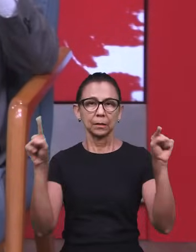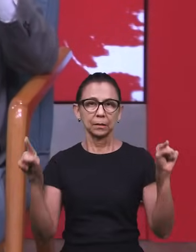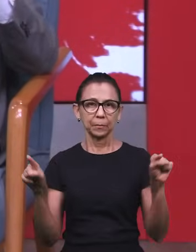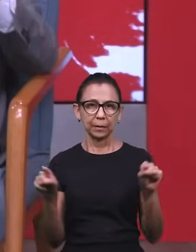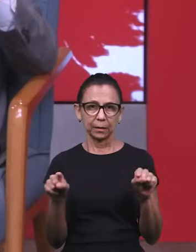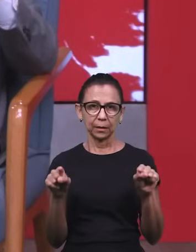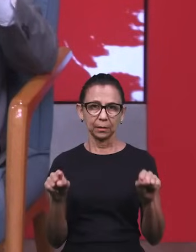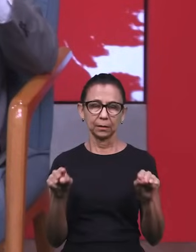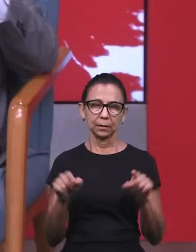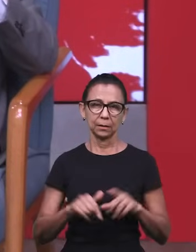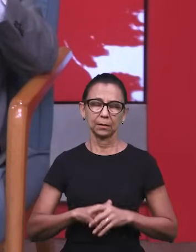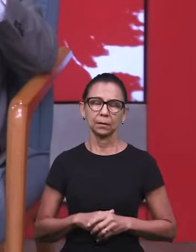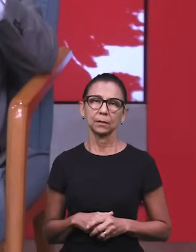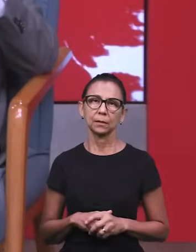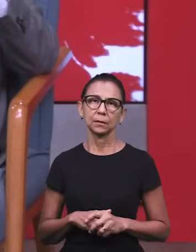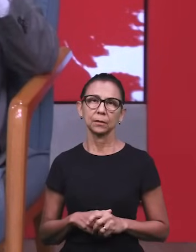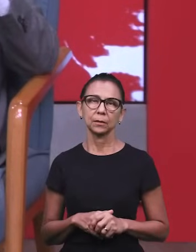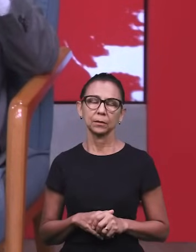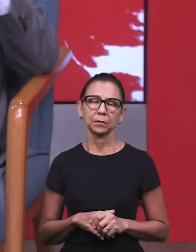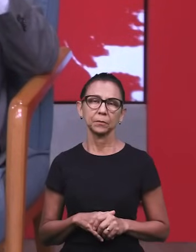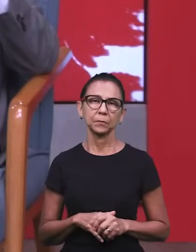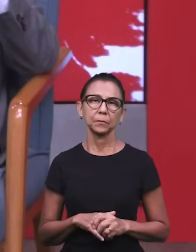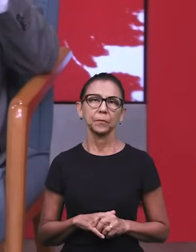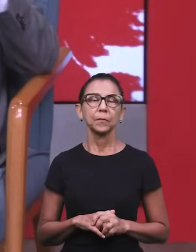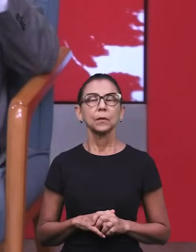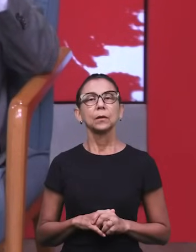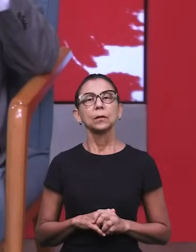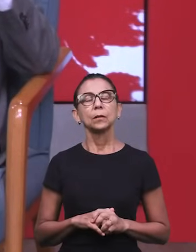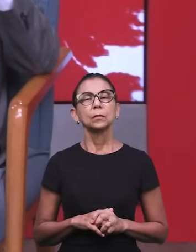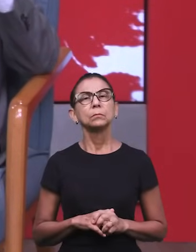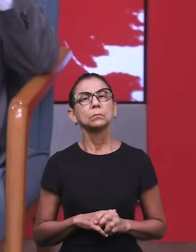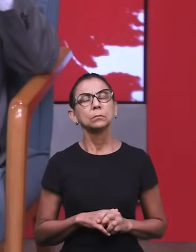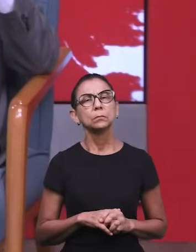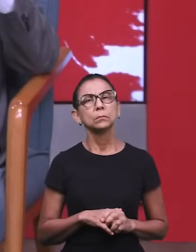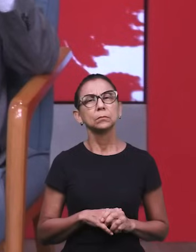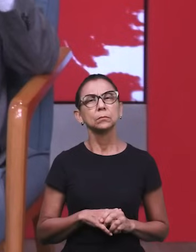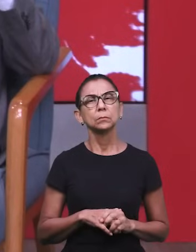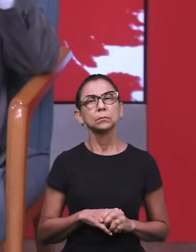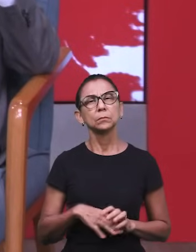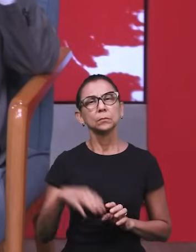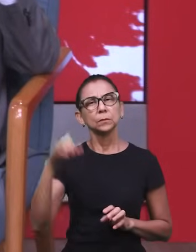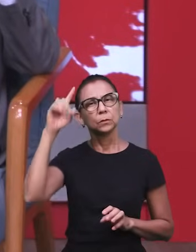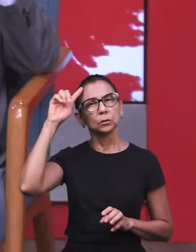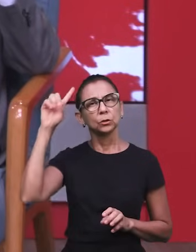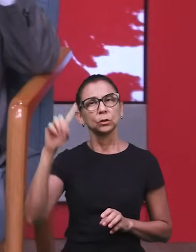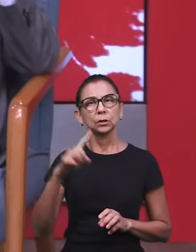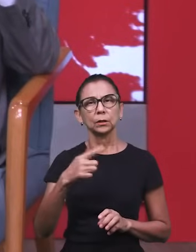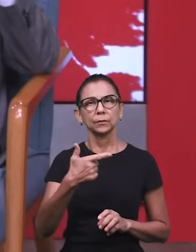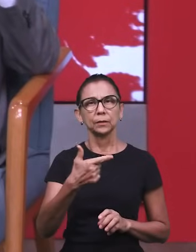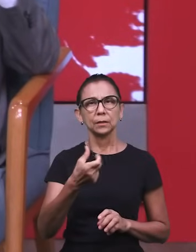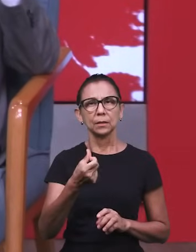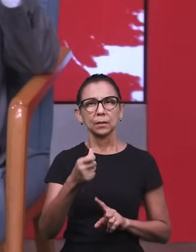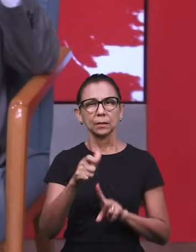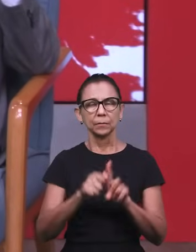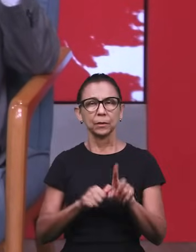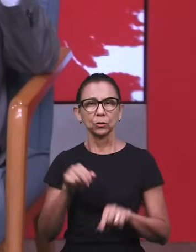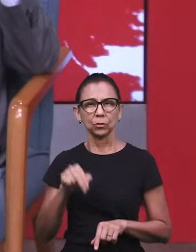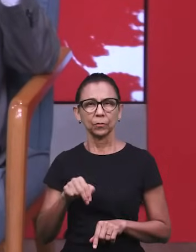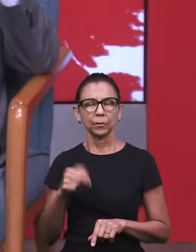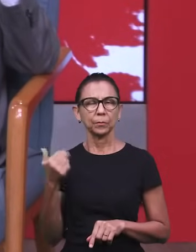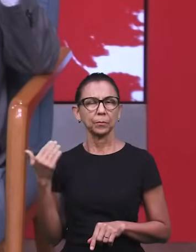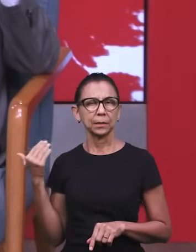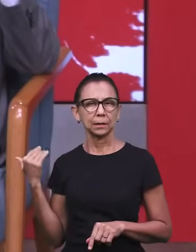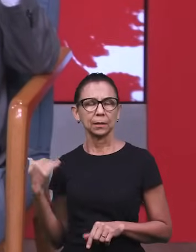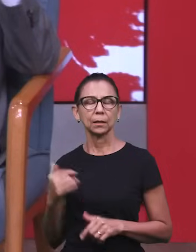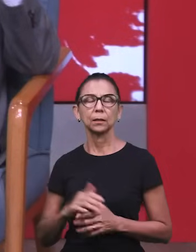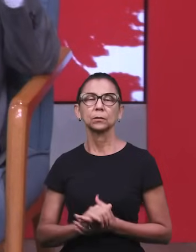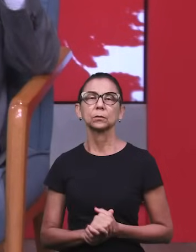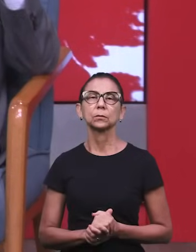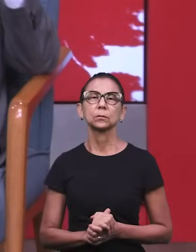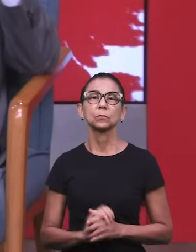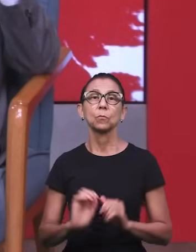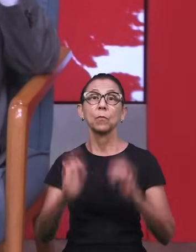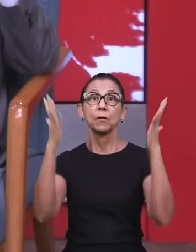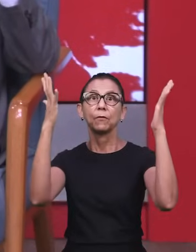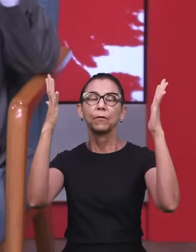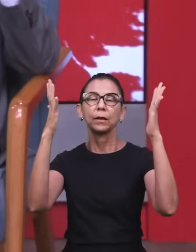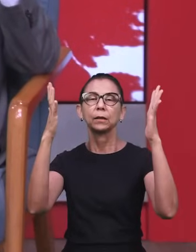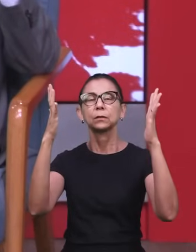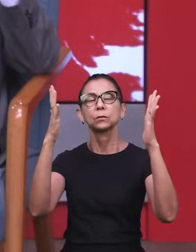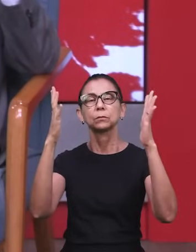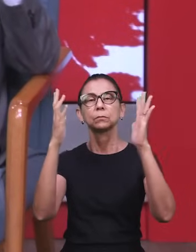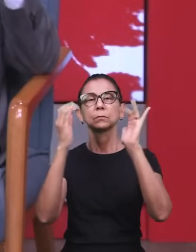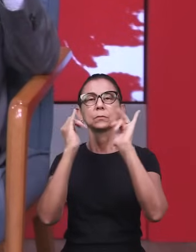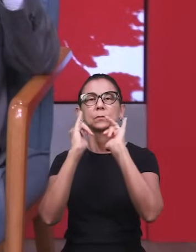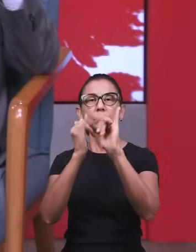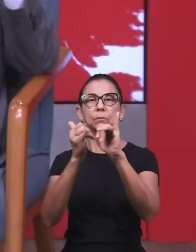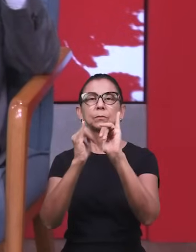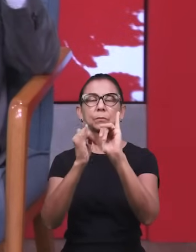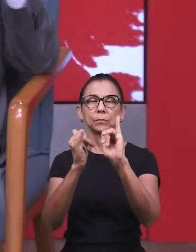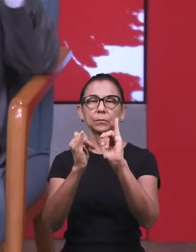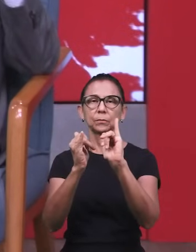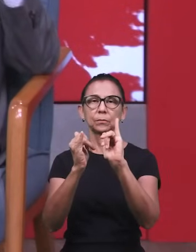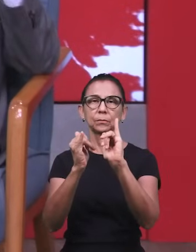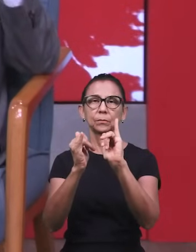comentá rápido sobre o que nós emos no dia 26 de novembro último com o noso evento em nível mundial